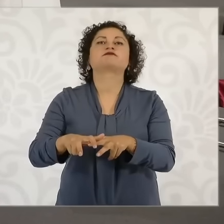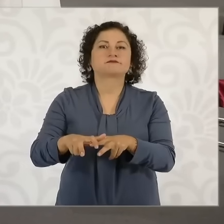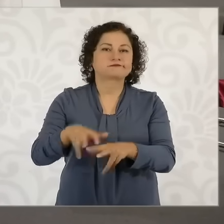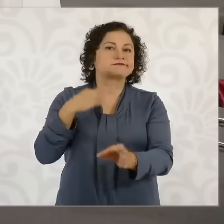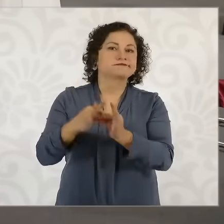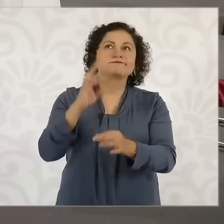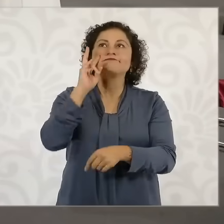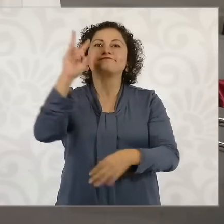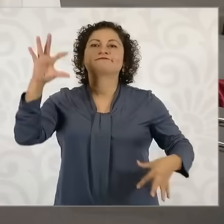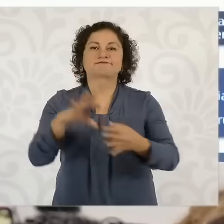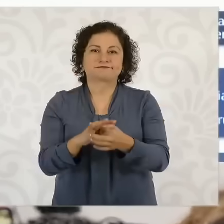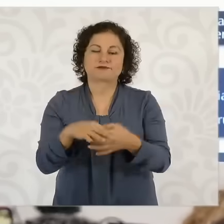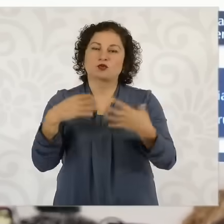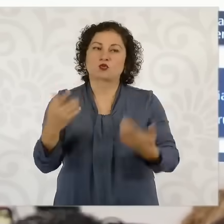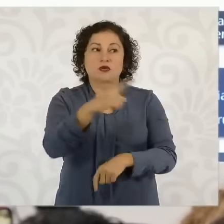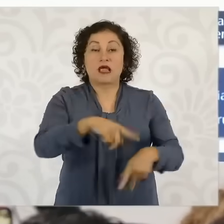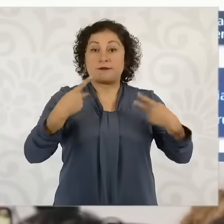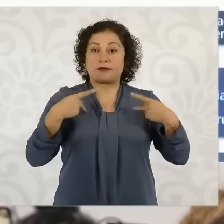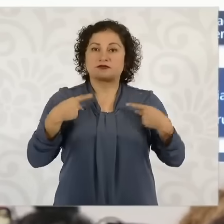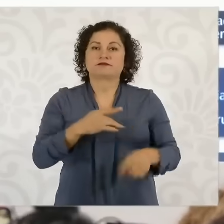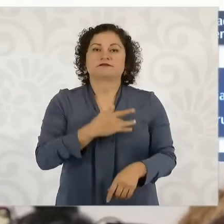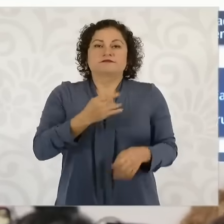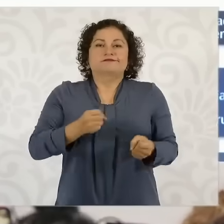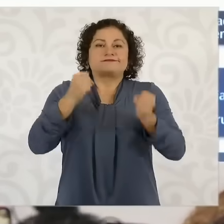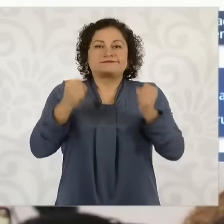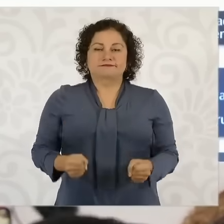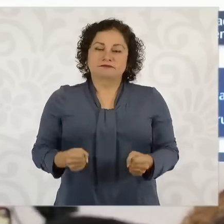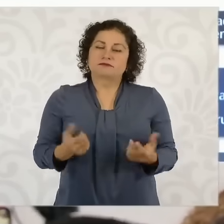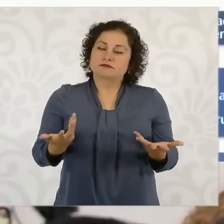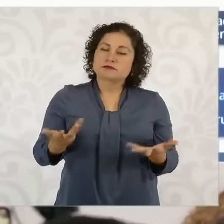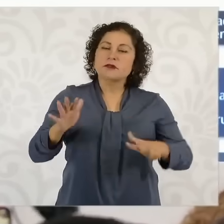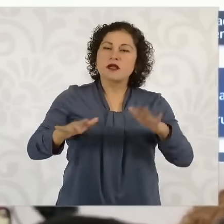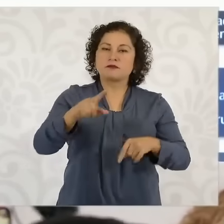a los viajeros. Mucha gente utiliza el tren para trasladarse al aeropuerto internacional